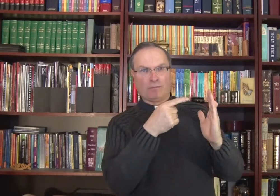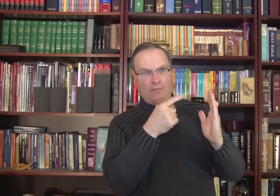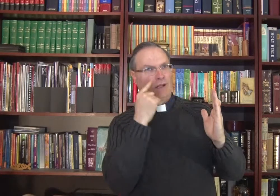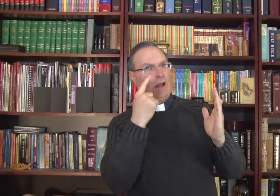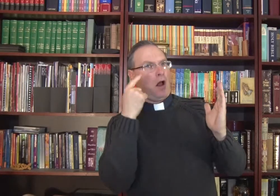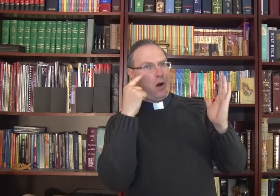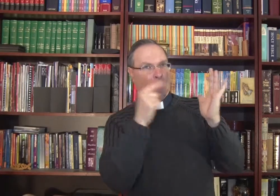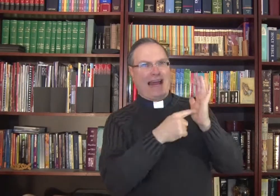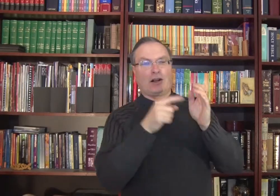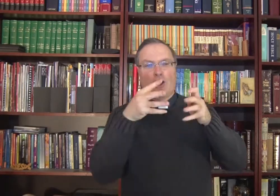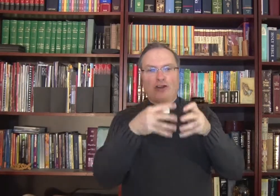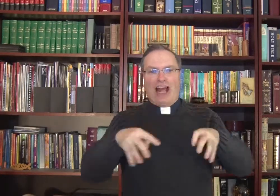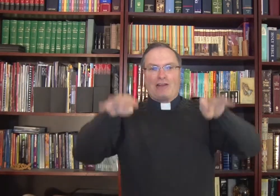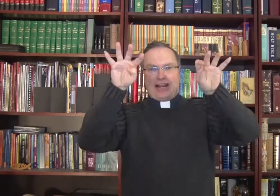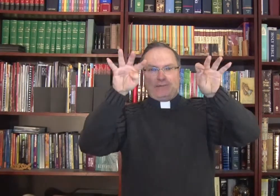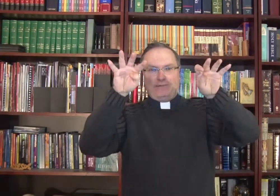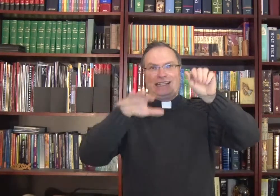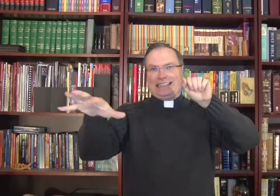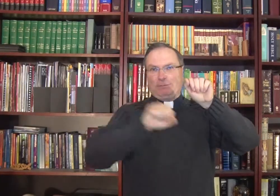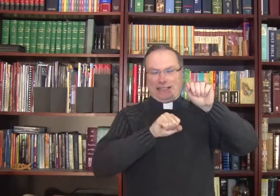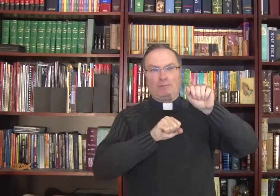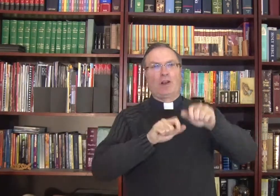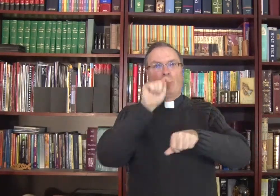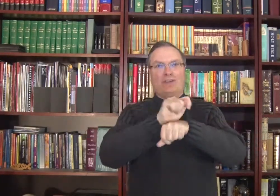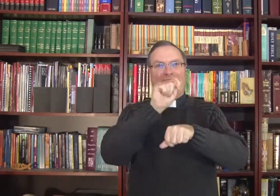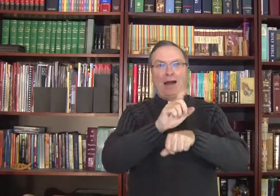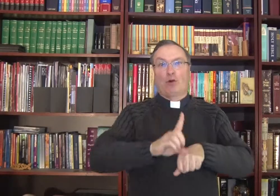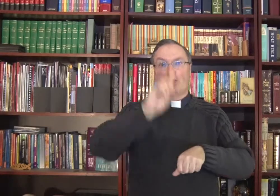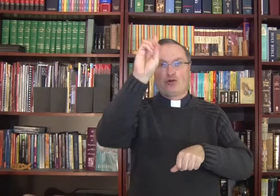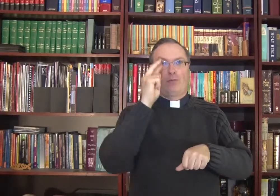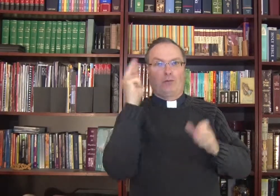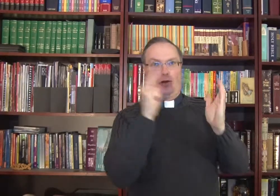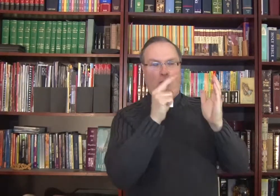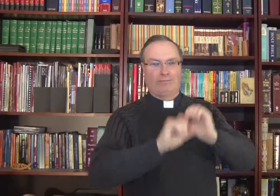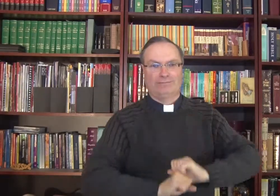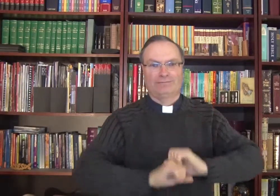on remarque le chandelier qui était pris du temple de Dieu. Voyons cela.